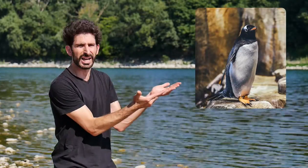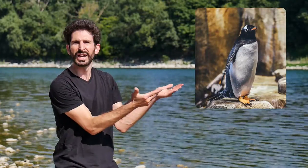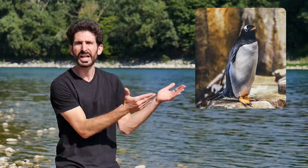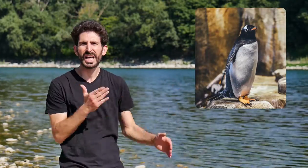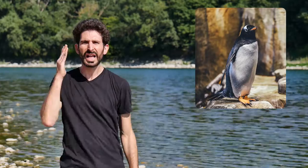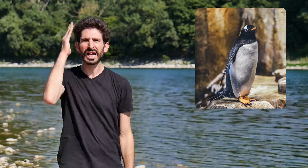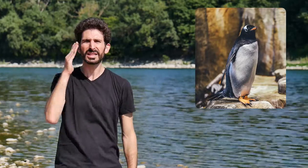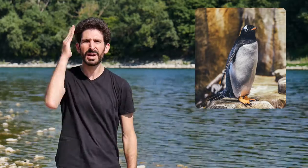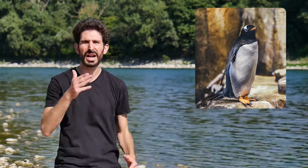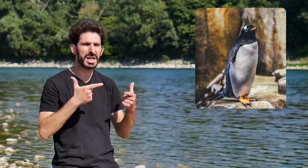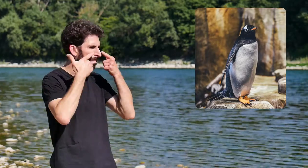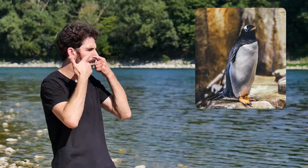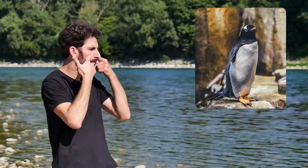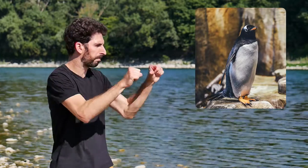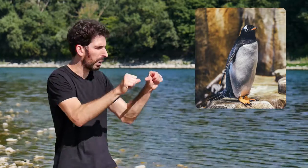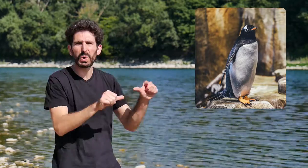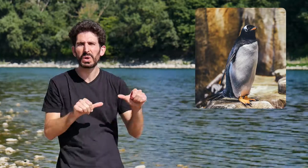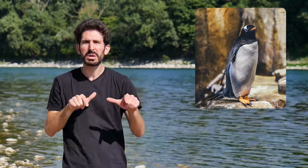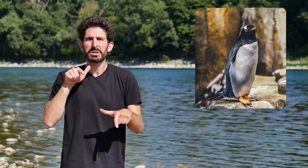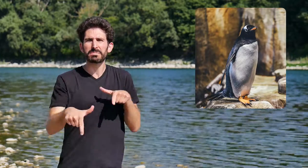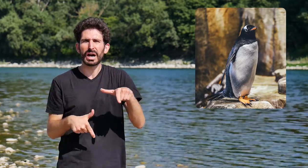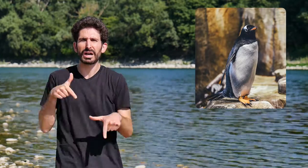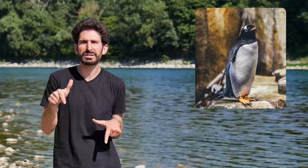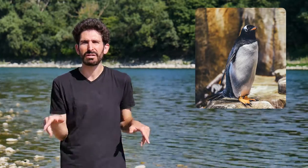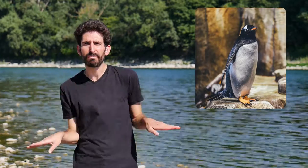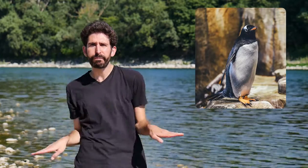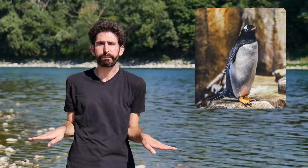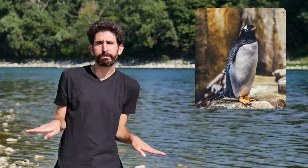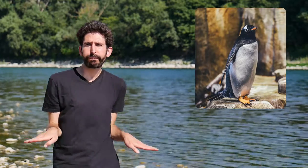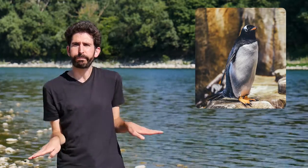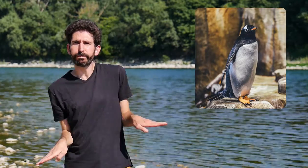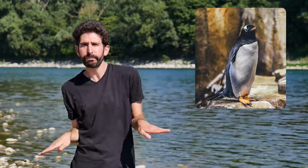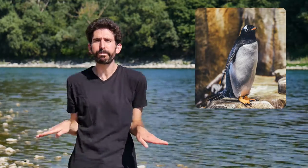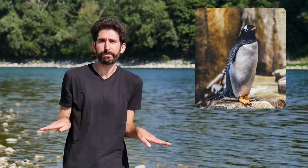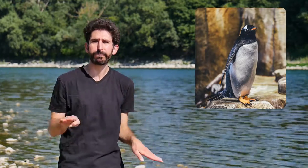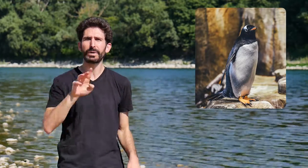Ca, on voit que c'est un animal qui marche en dandinant.